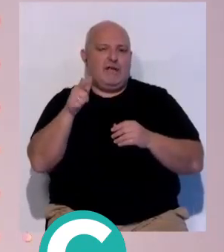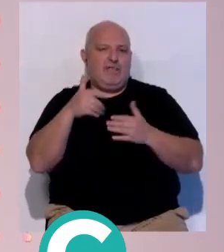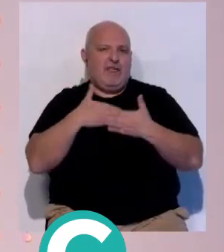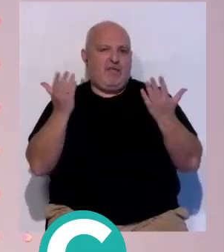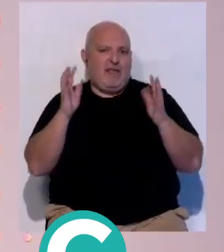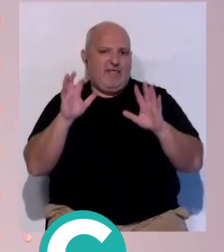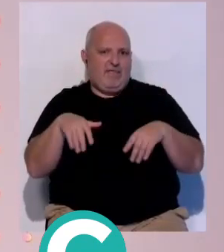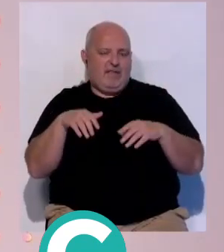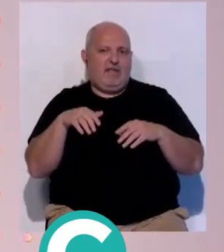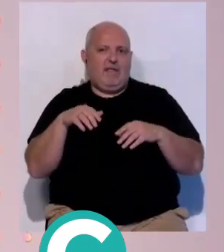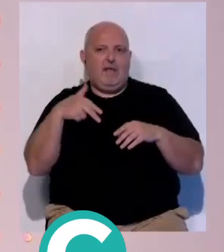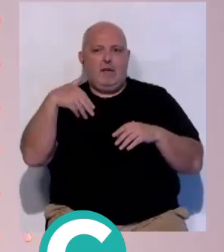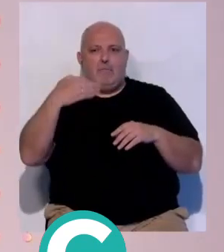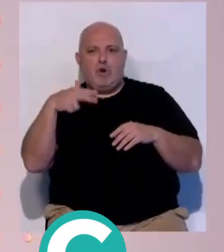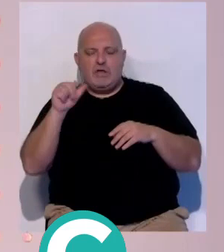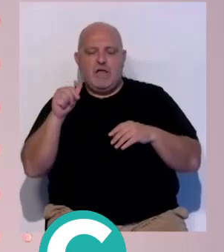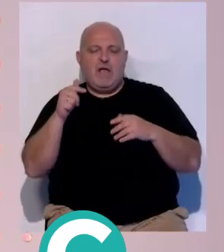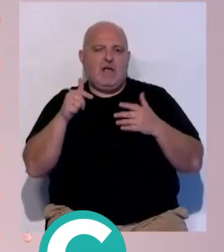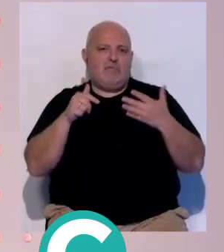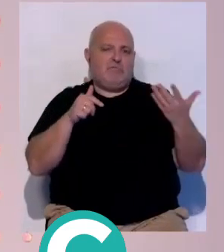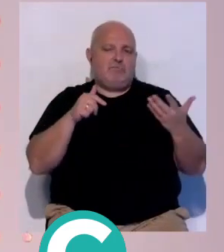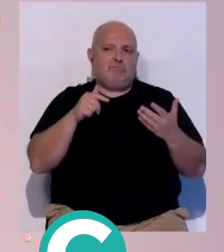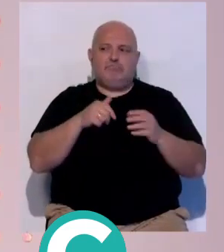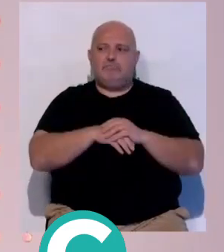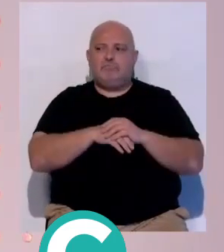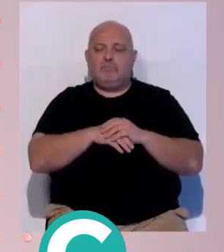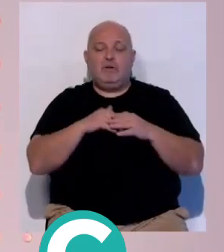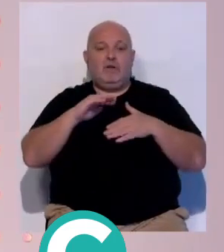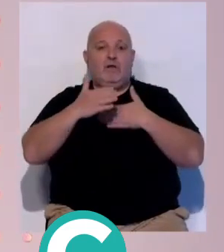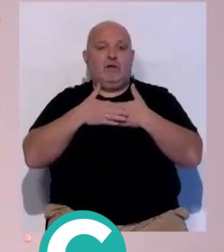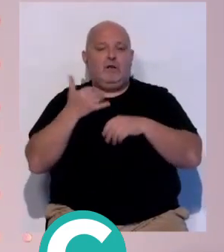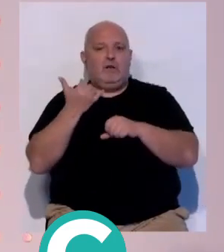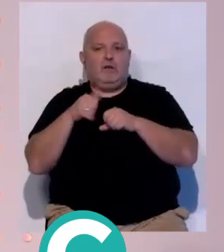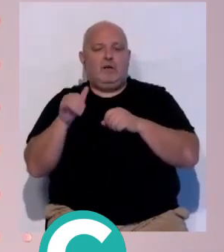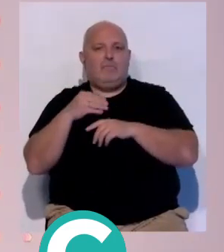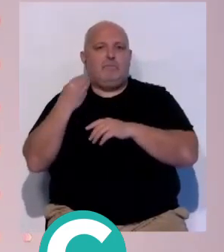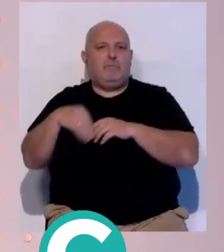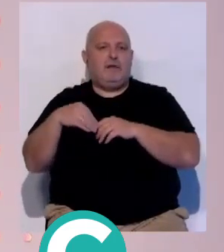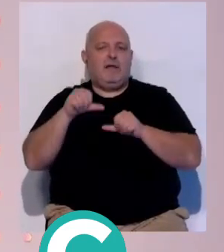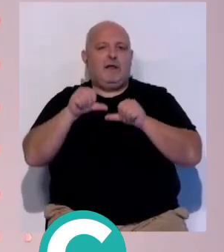Cádiz con Juan Bonilla Carlos marañón y Victoriano gaviño y cerrará el presidente de la liga Javier